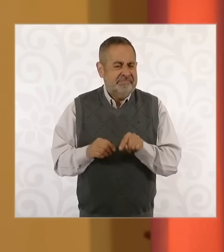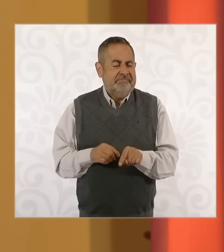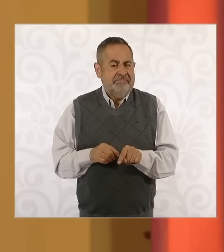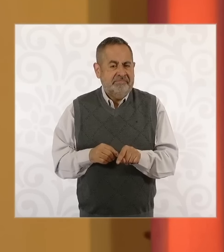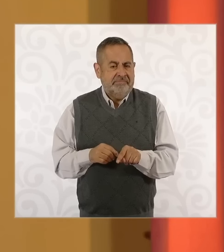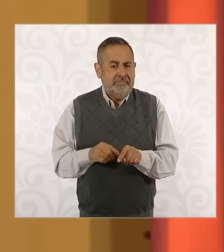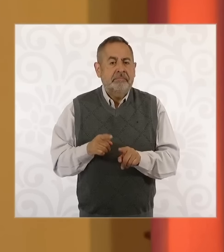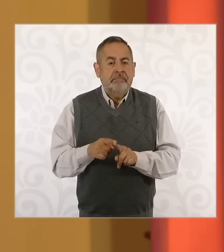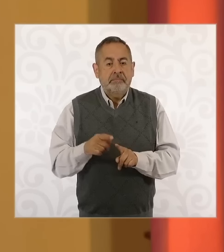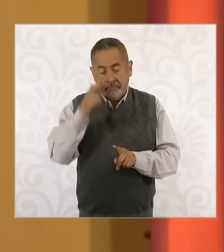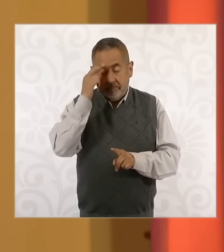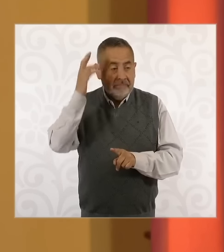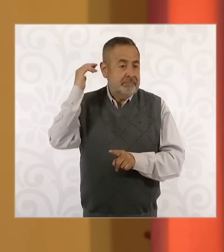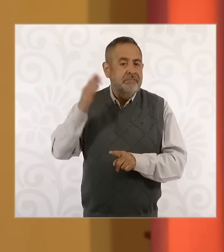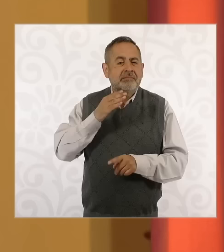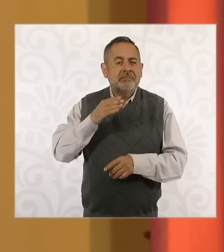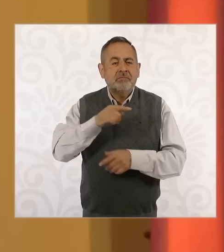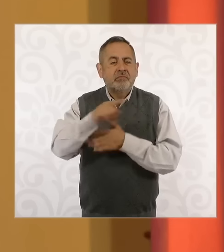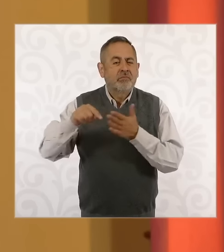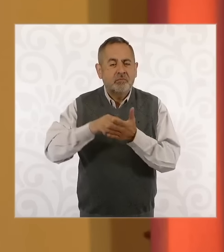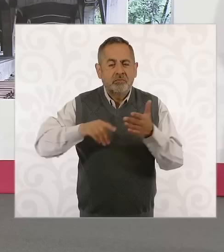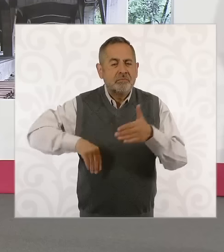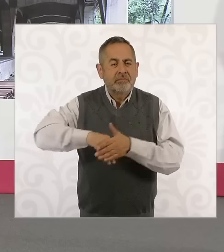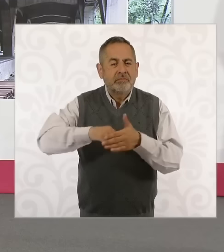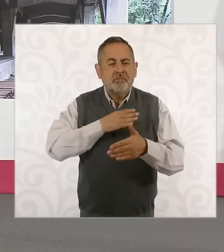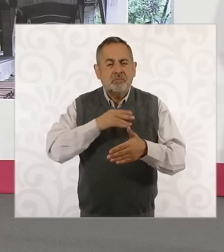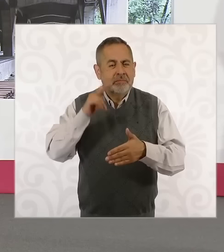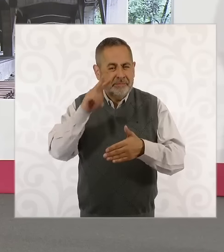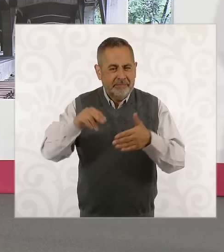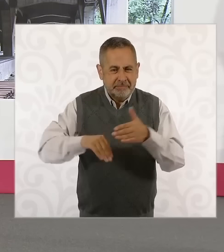uso que se le da a buena vista solamente al servicio que existía Cuautitlan, lo cual en